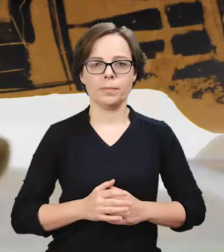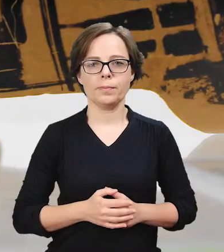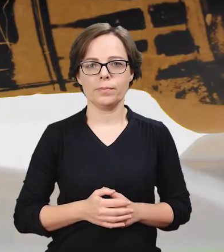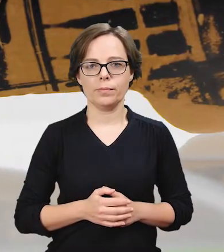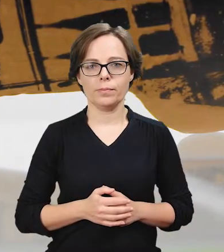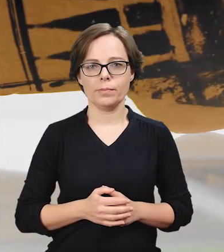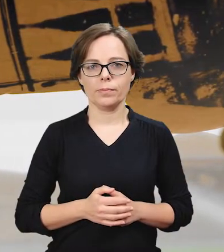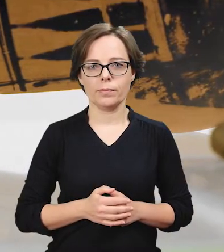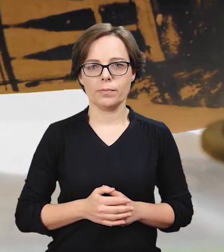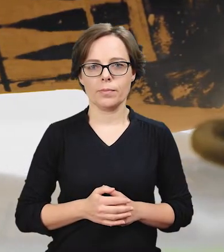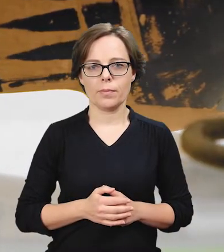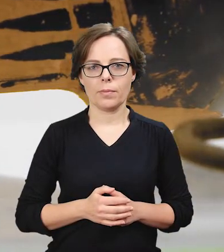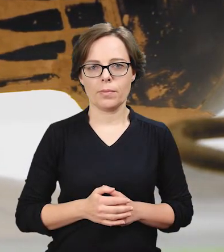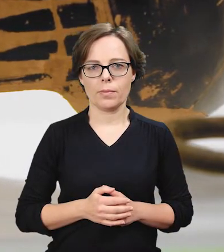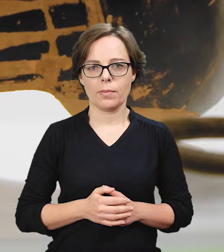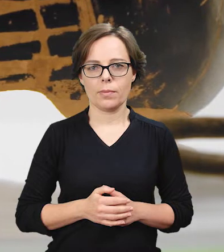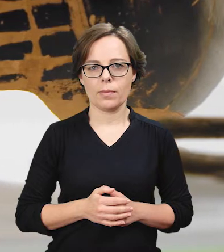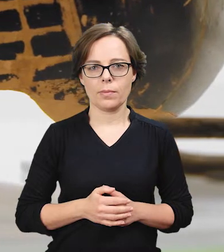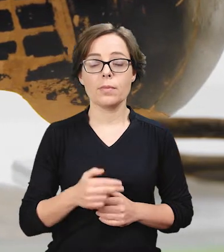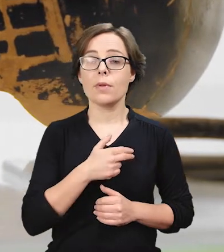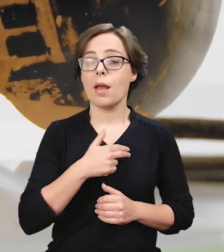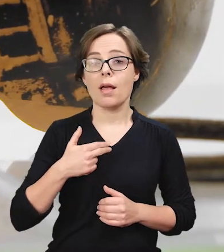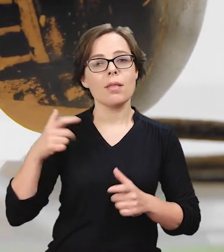Jednym z przedmiotów eksponowanych w gablocie